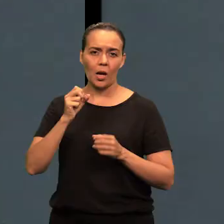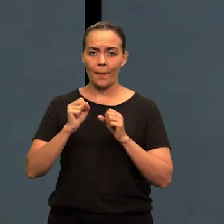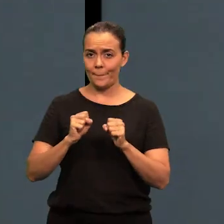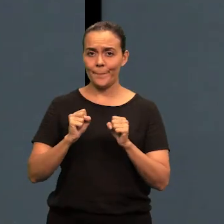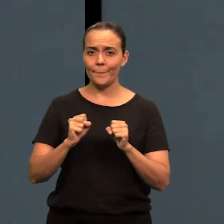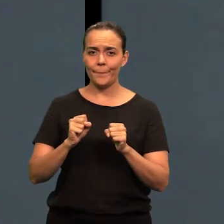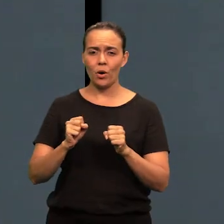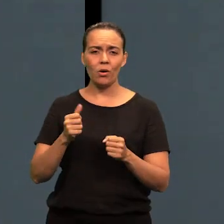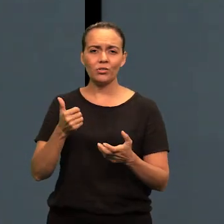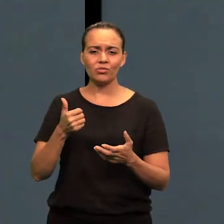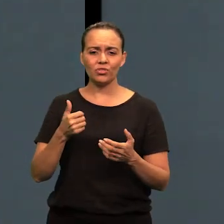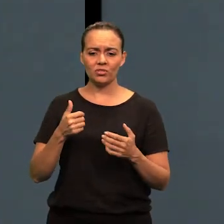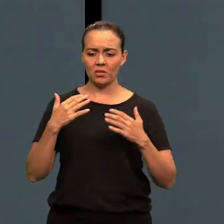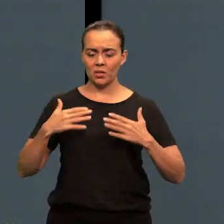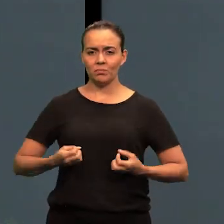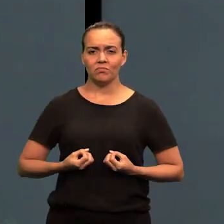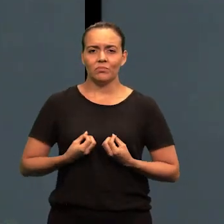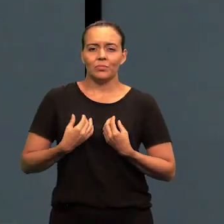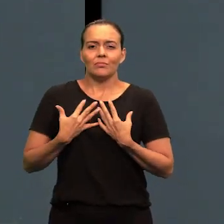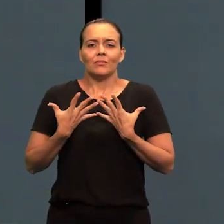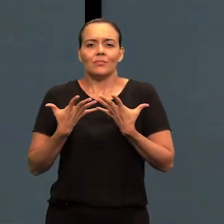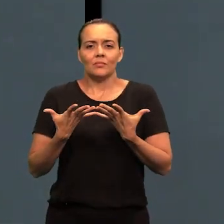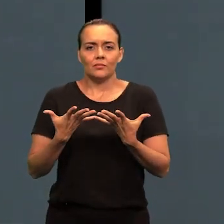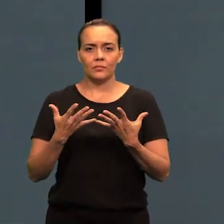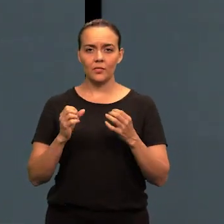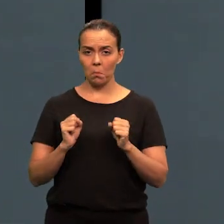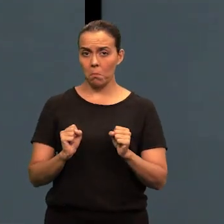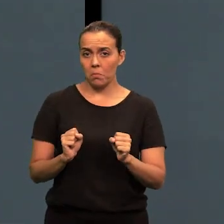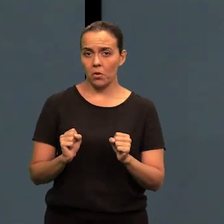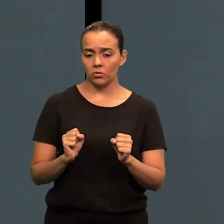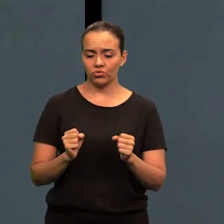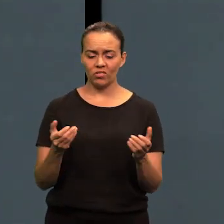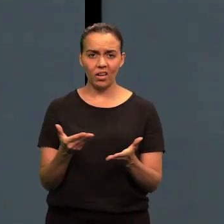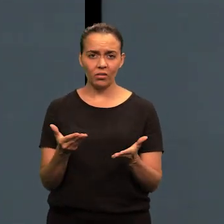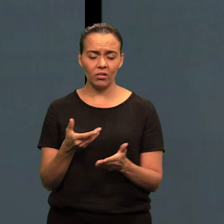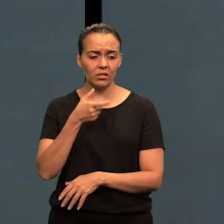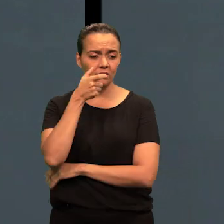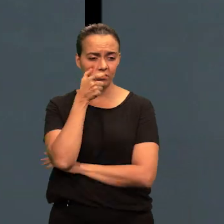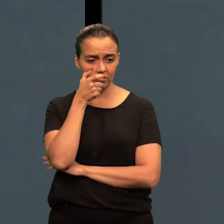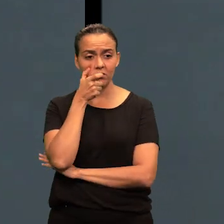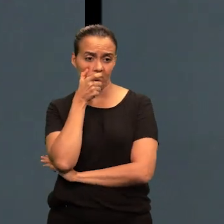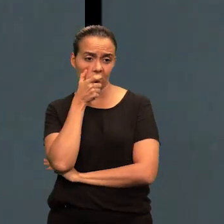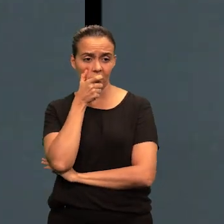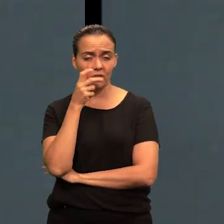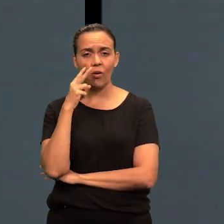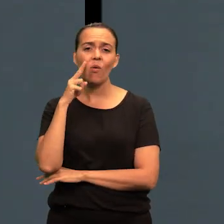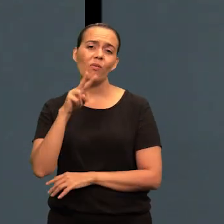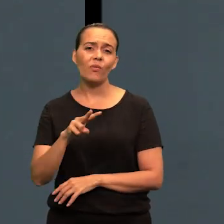você usa figuras aparentemente sensuais, que perderam a sensualidade, né? Perdeu a graça.